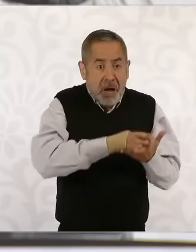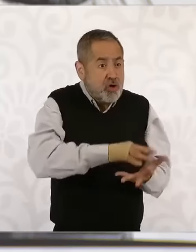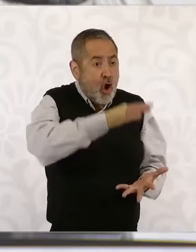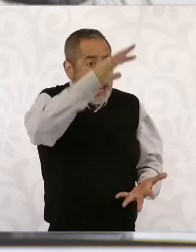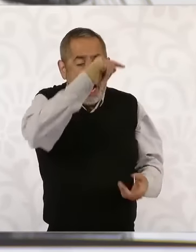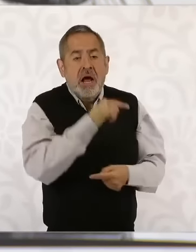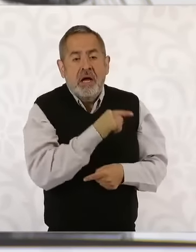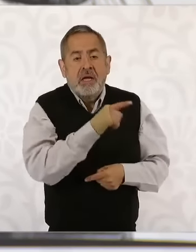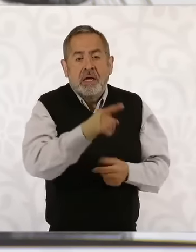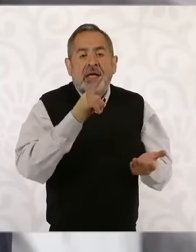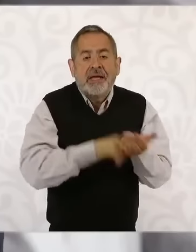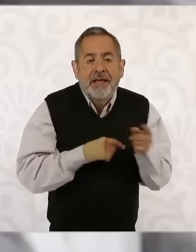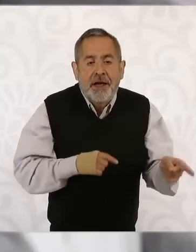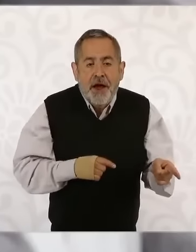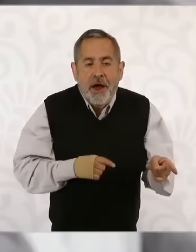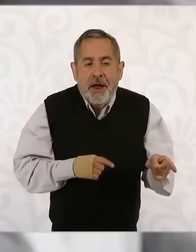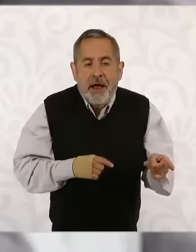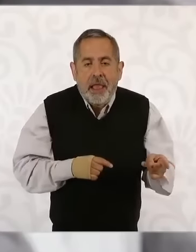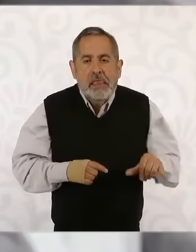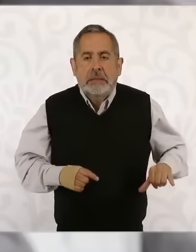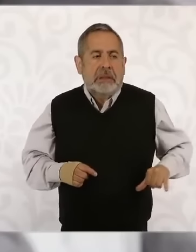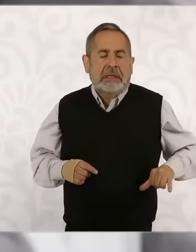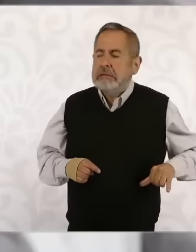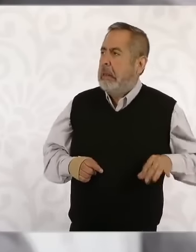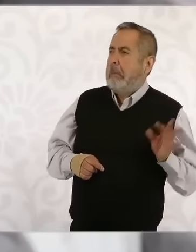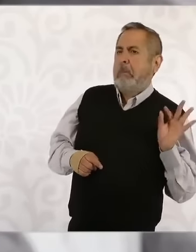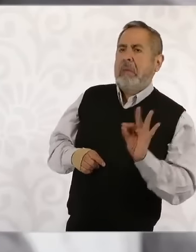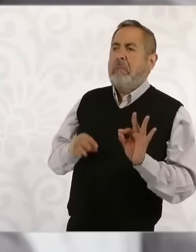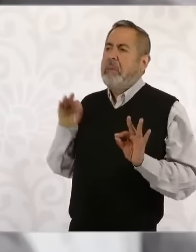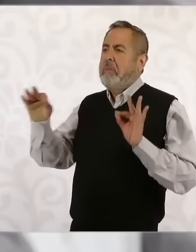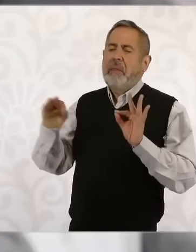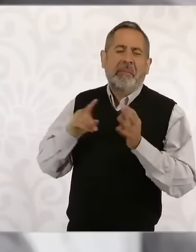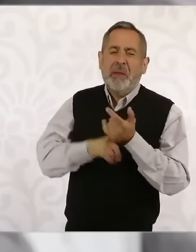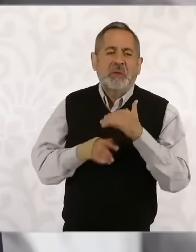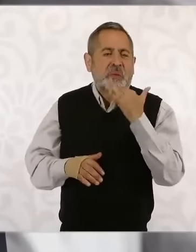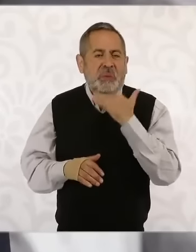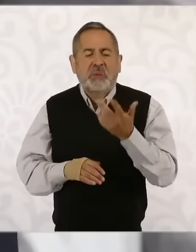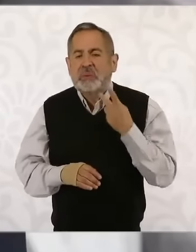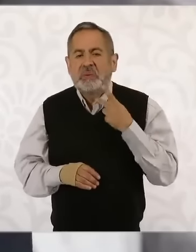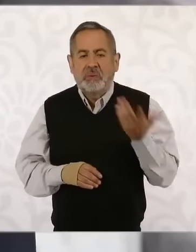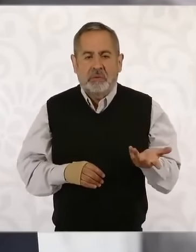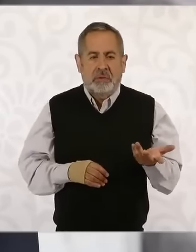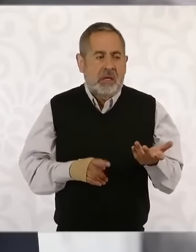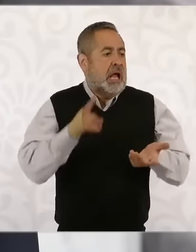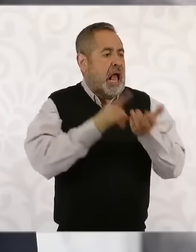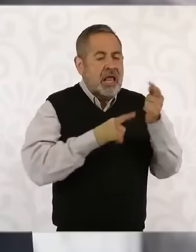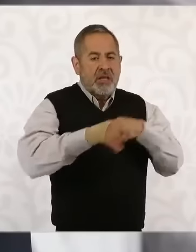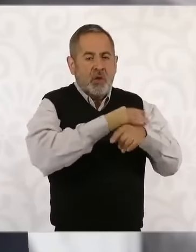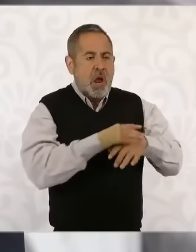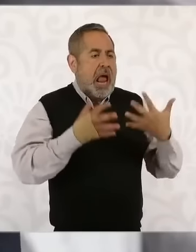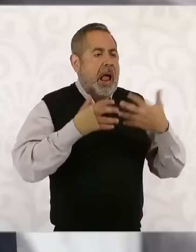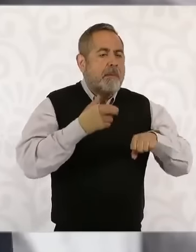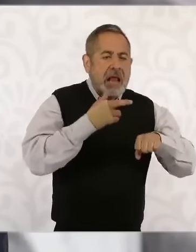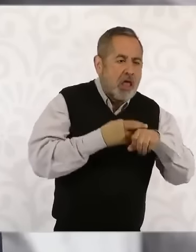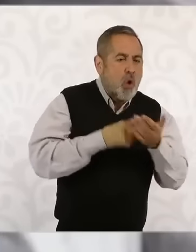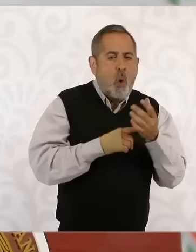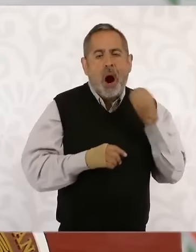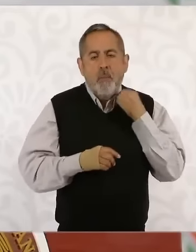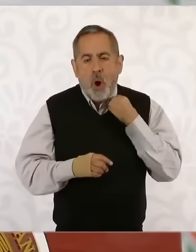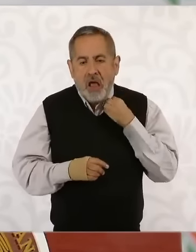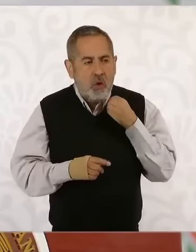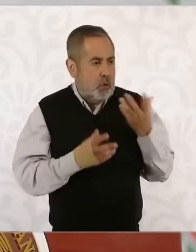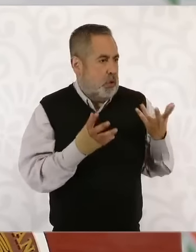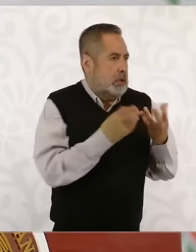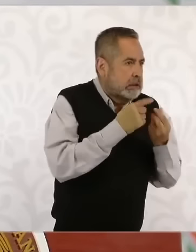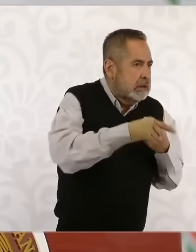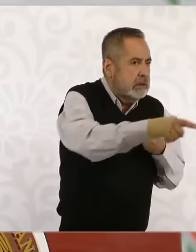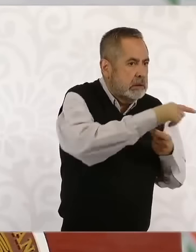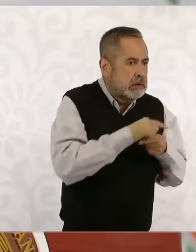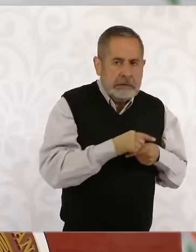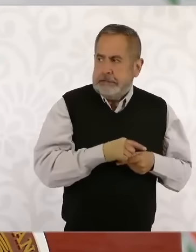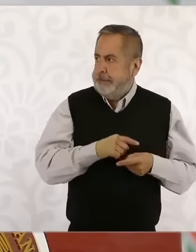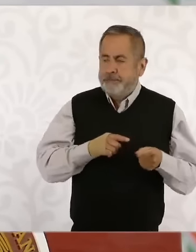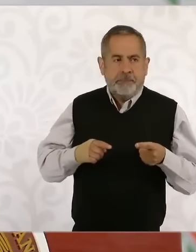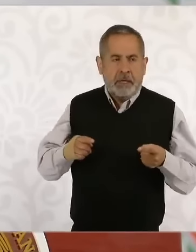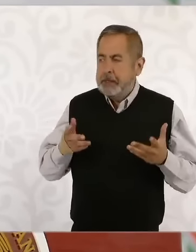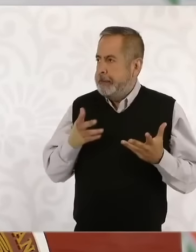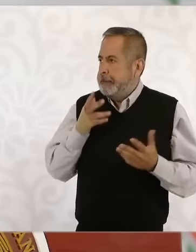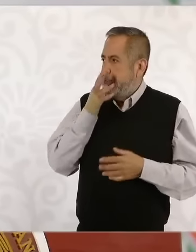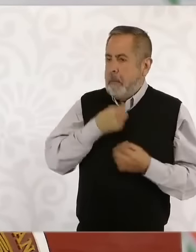están haciendo por razones interesadas o porque son empleados o abogados de deudores eh fiscales